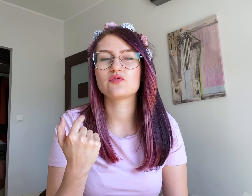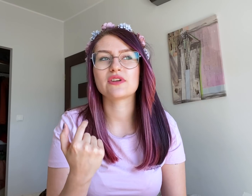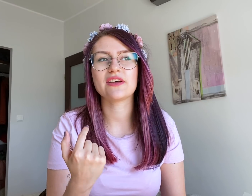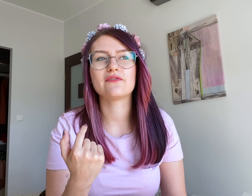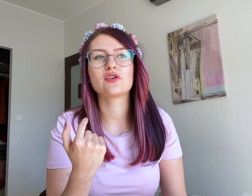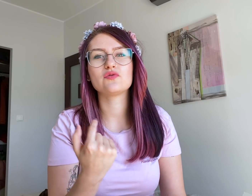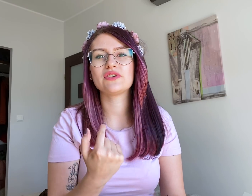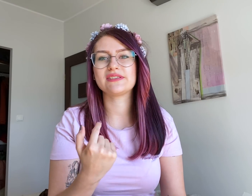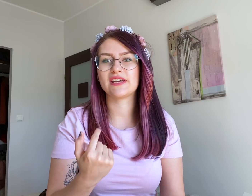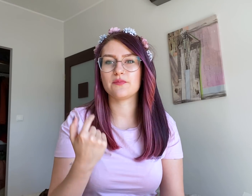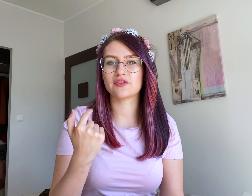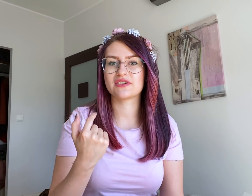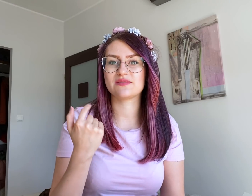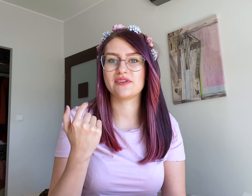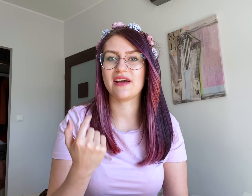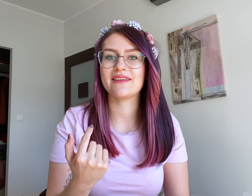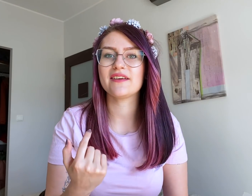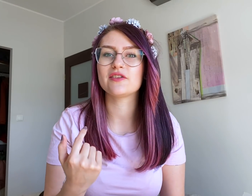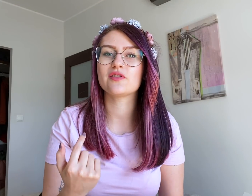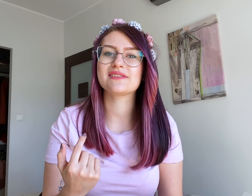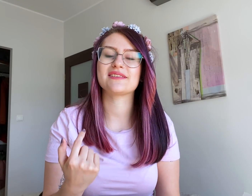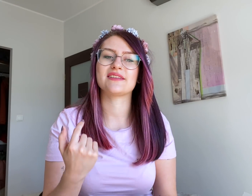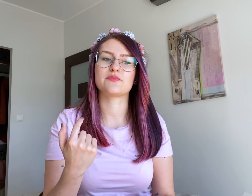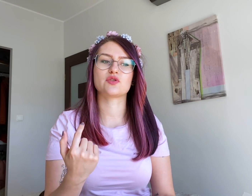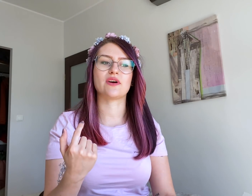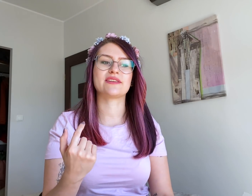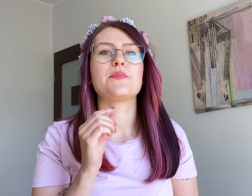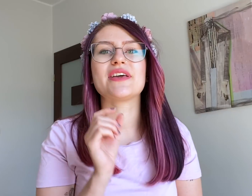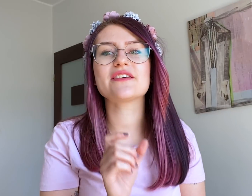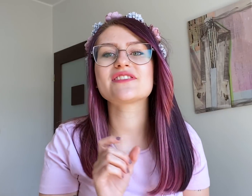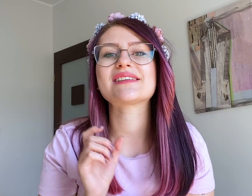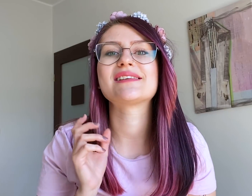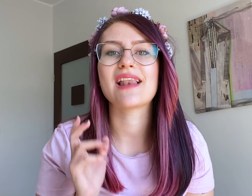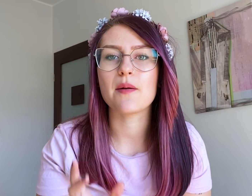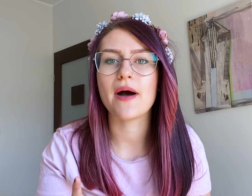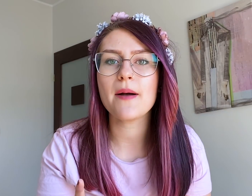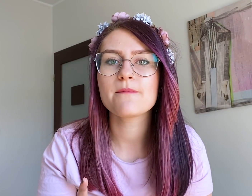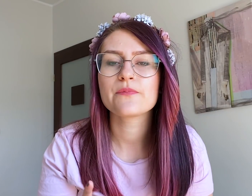które wykonuje się podczas migania i to jest na przykład pierwsza sylaba